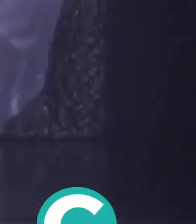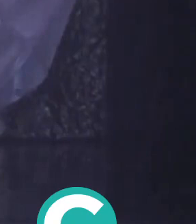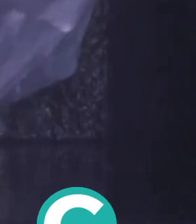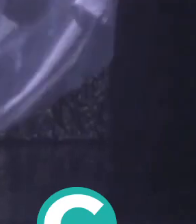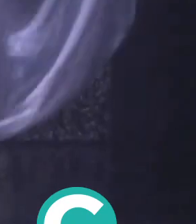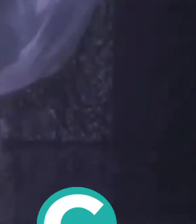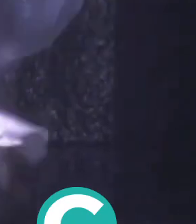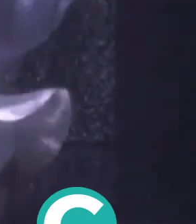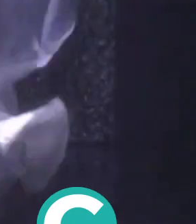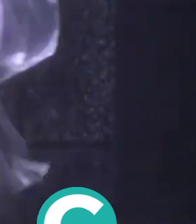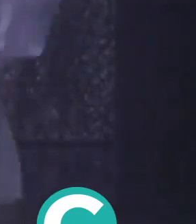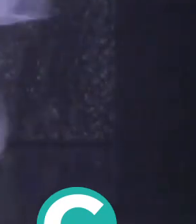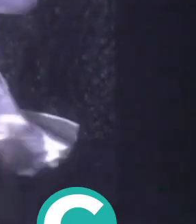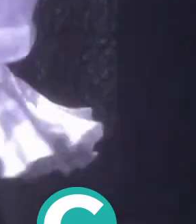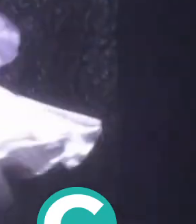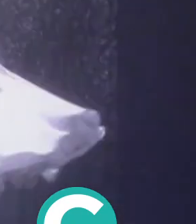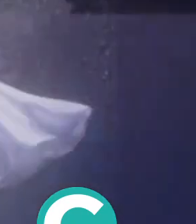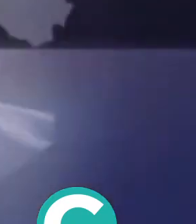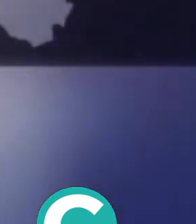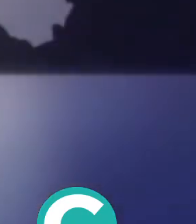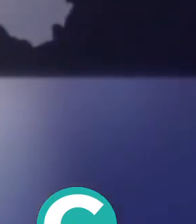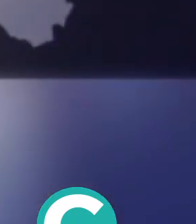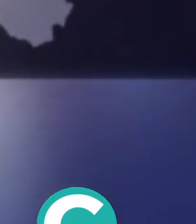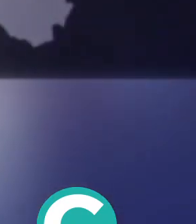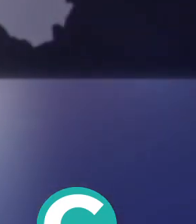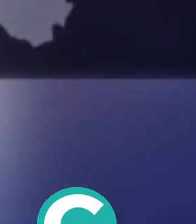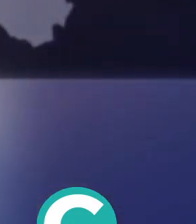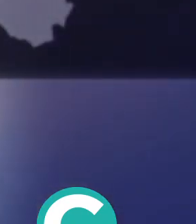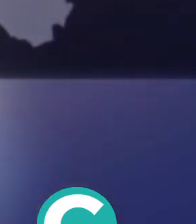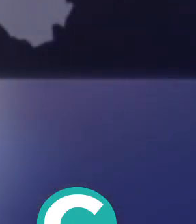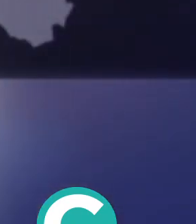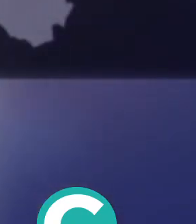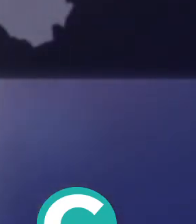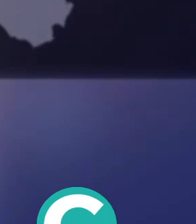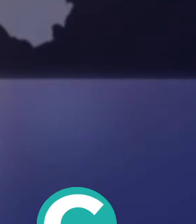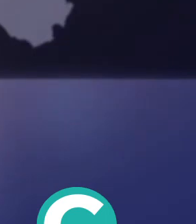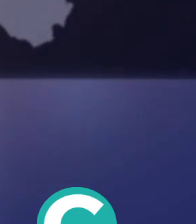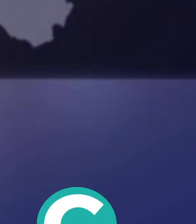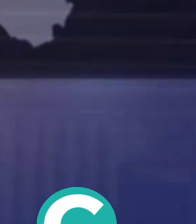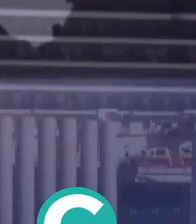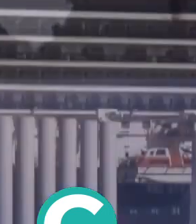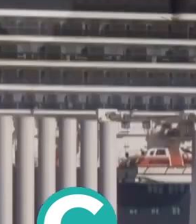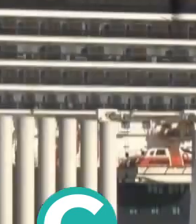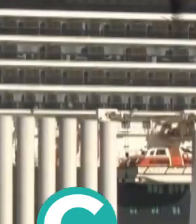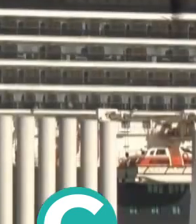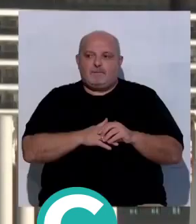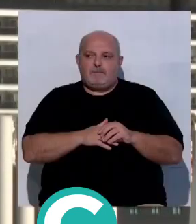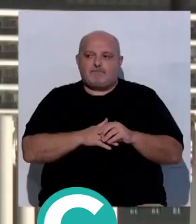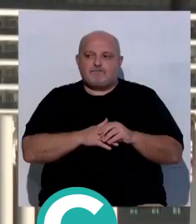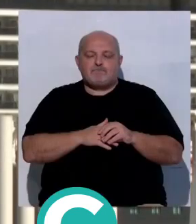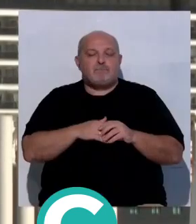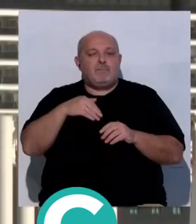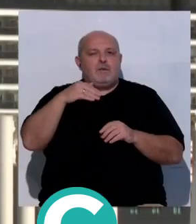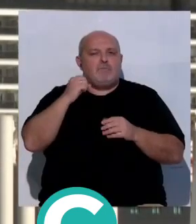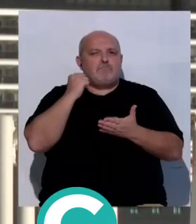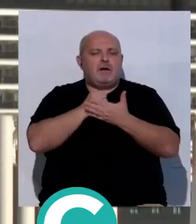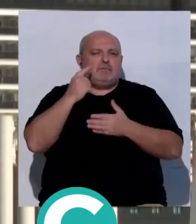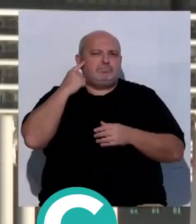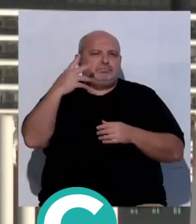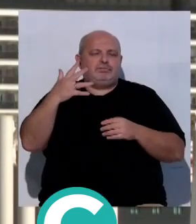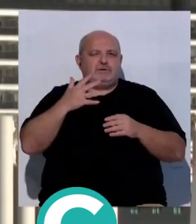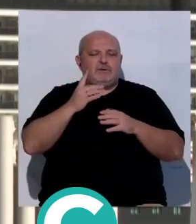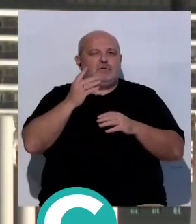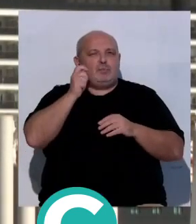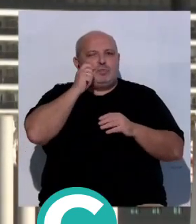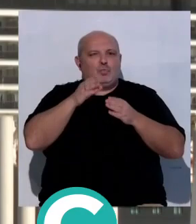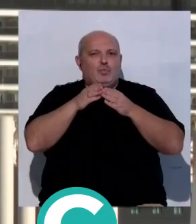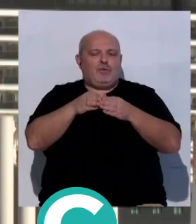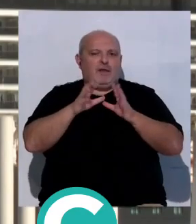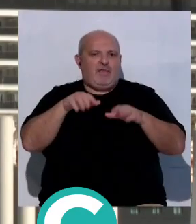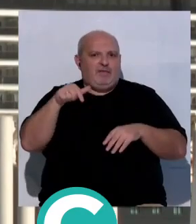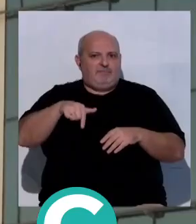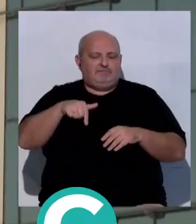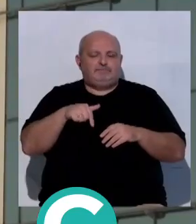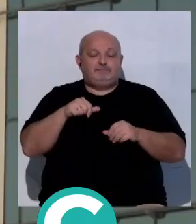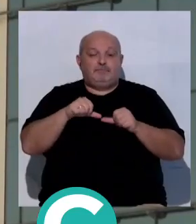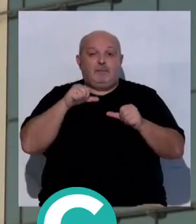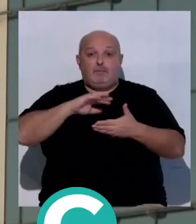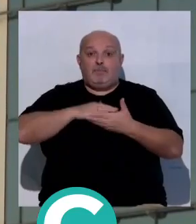[Música] marca histórica del turismo de cruceros en el puerto de Cádiz hasta el mes de octubre el